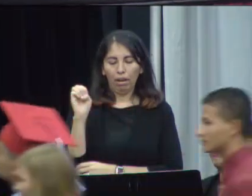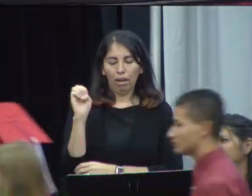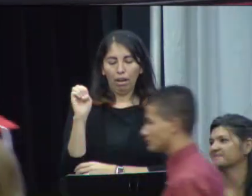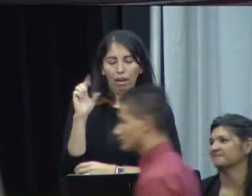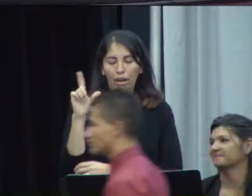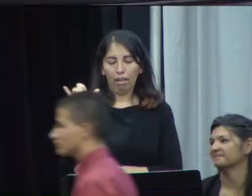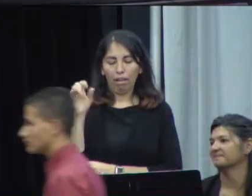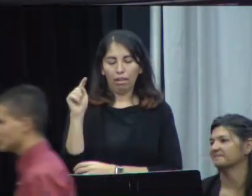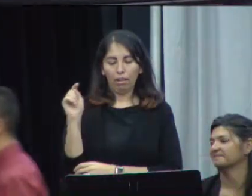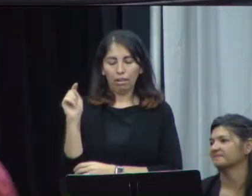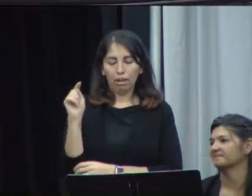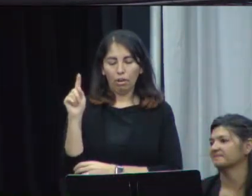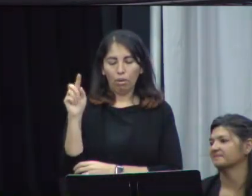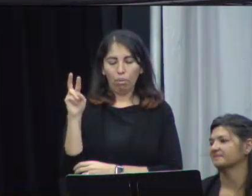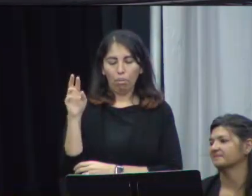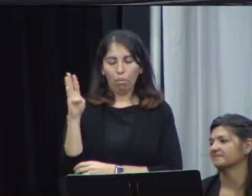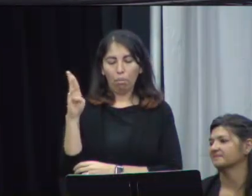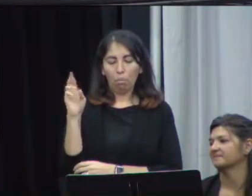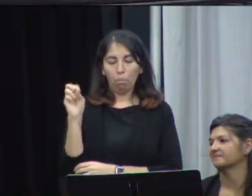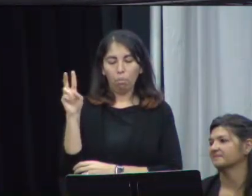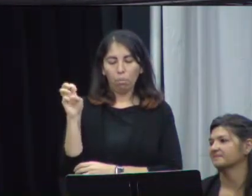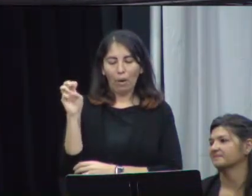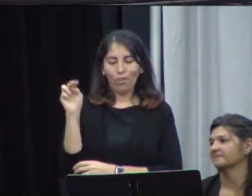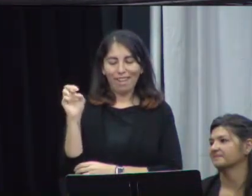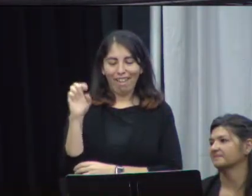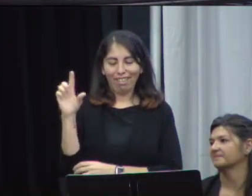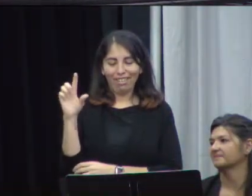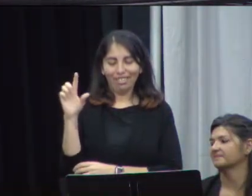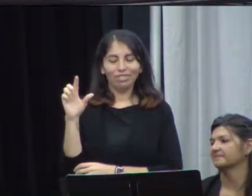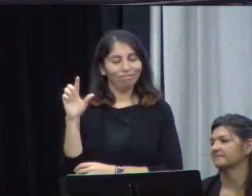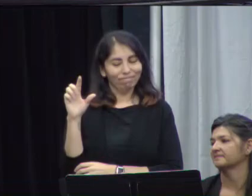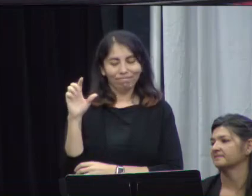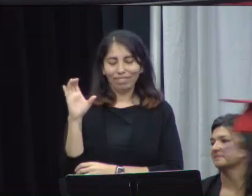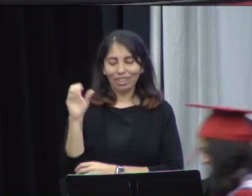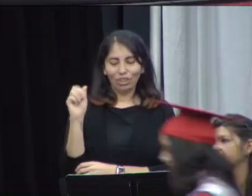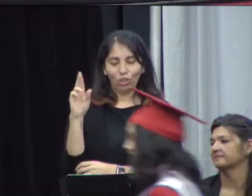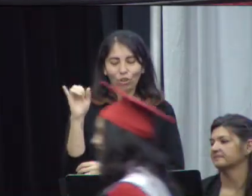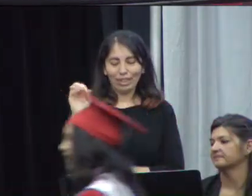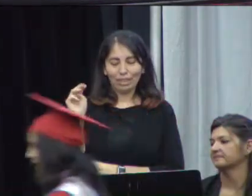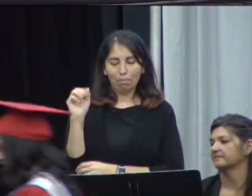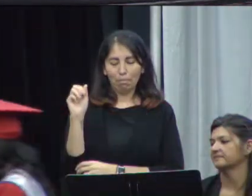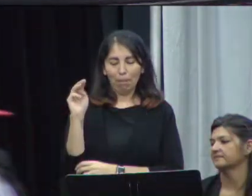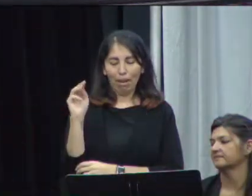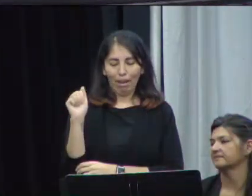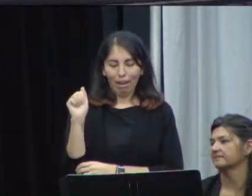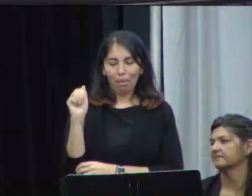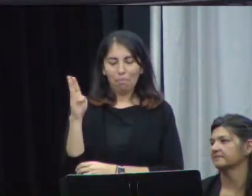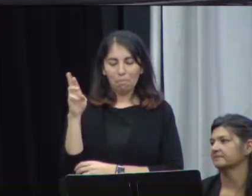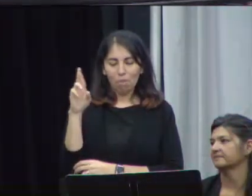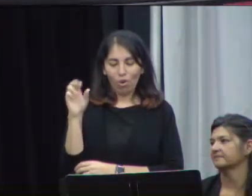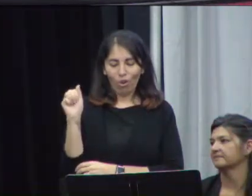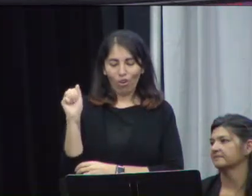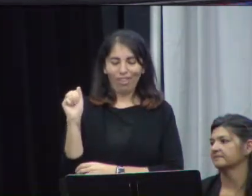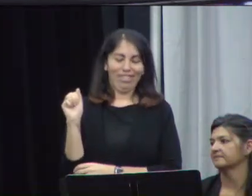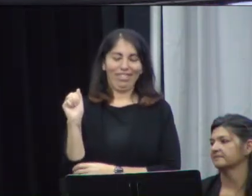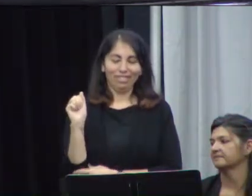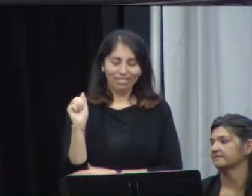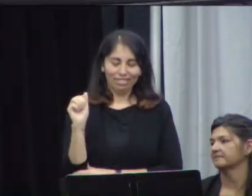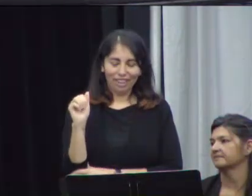Elliot Bronell. (audience applauds) Charisma Burr. (audience applauds)